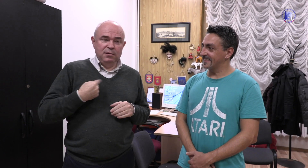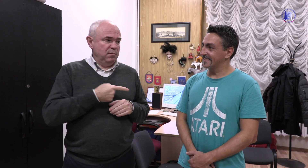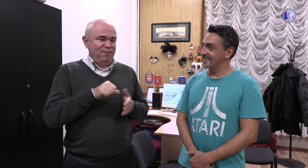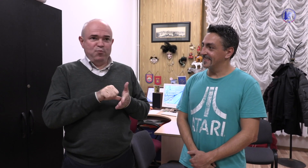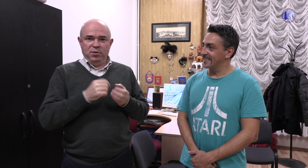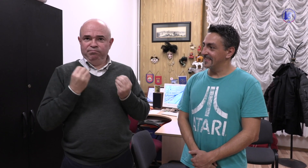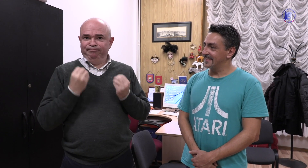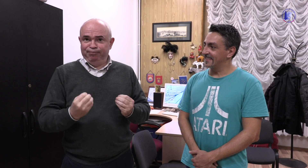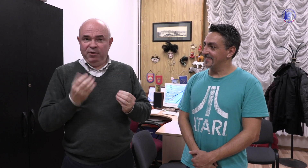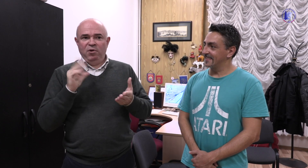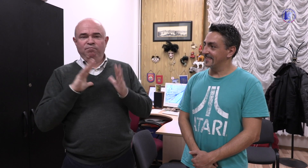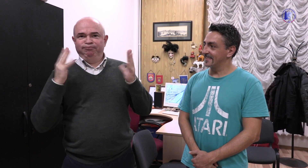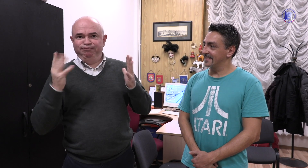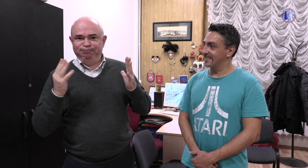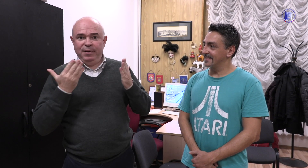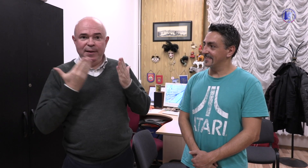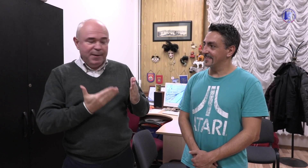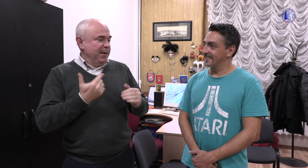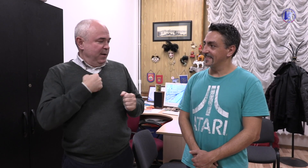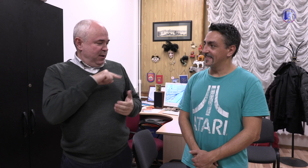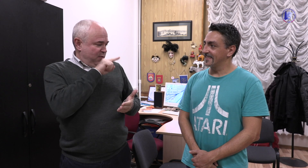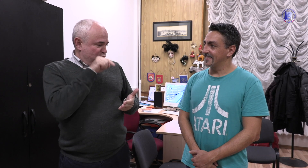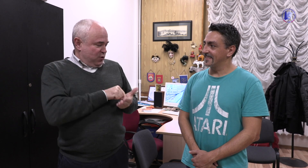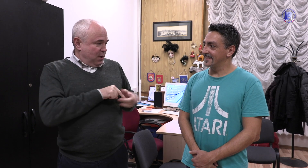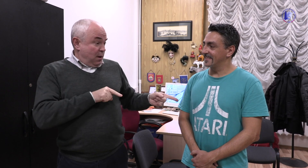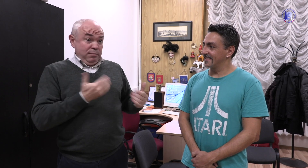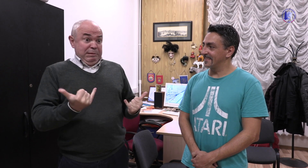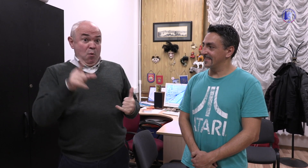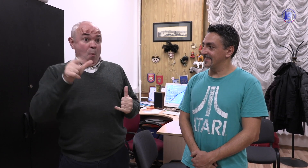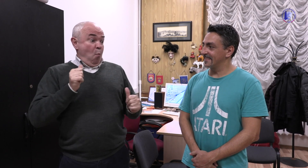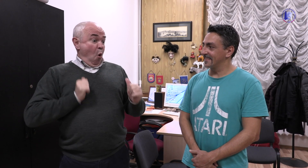И выступил блестяще – ему аплодировали все. Вопрос…